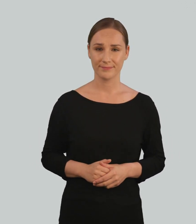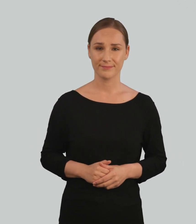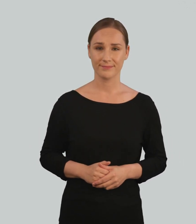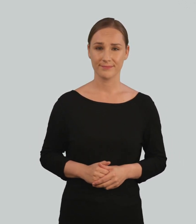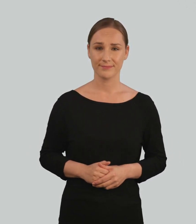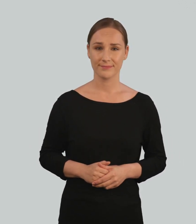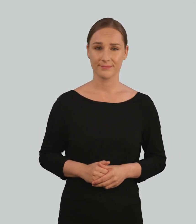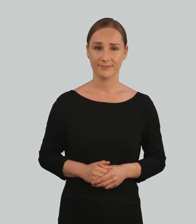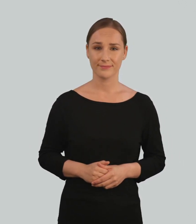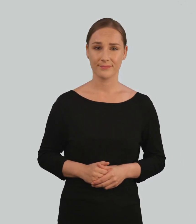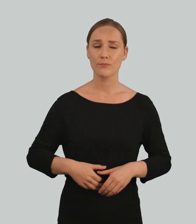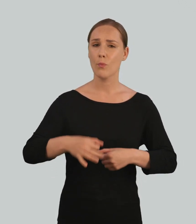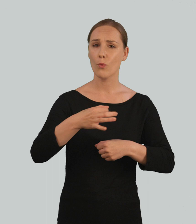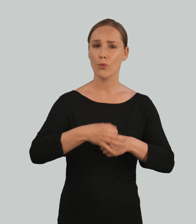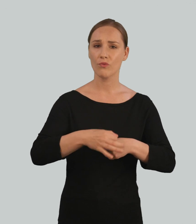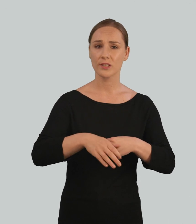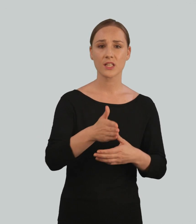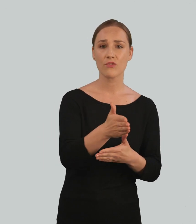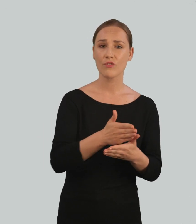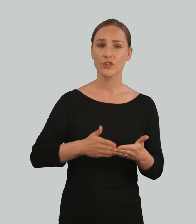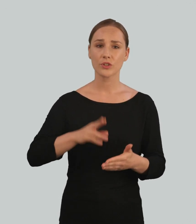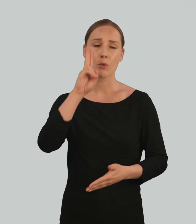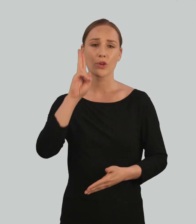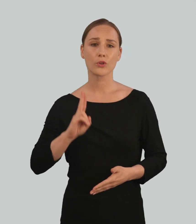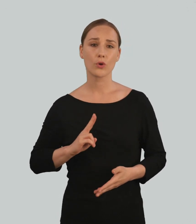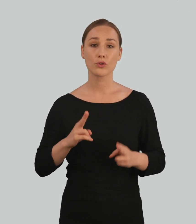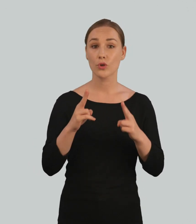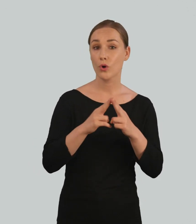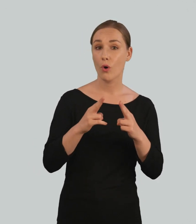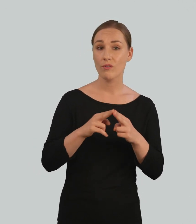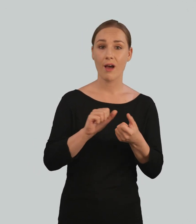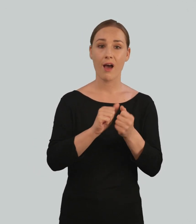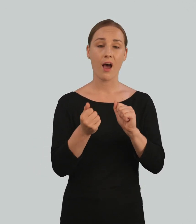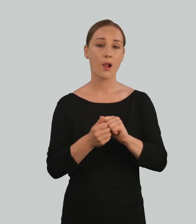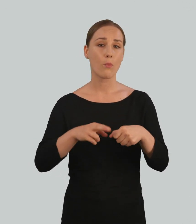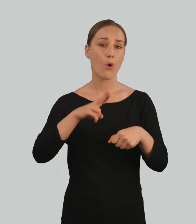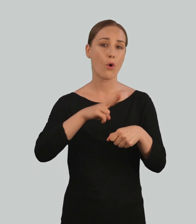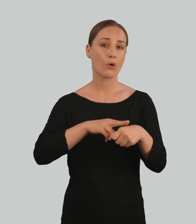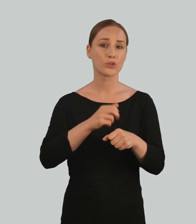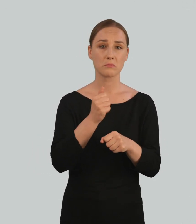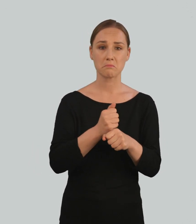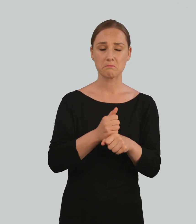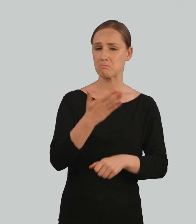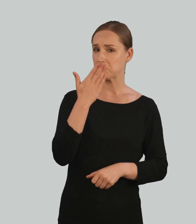Kontakt do poszczególnych wydziałów i jednostek Uniwersytetu